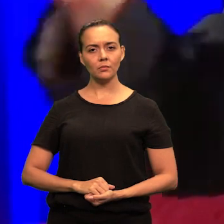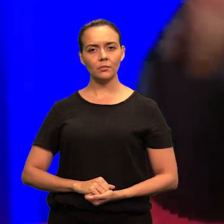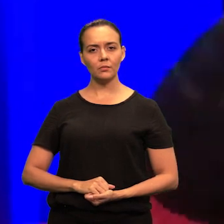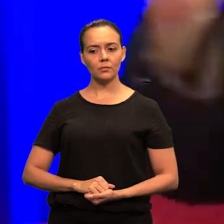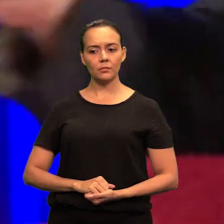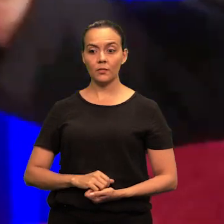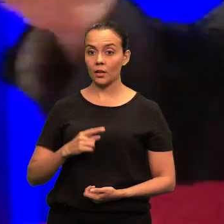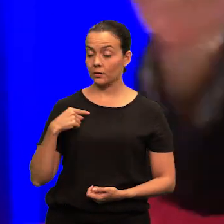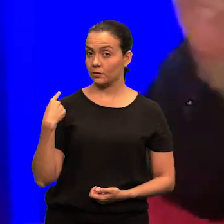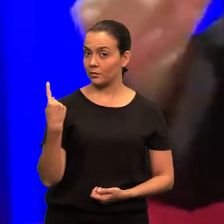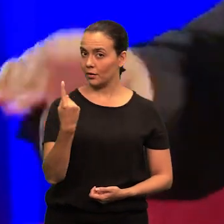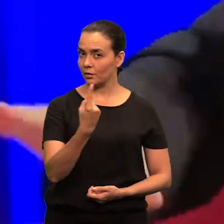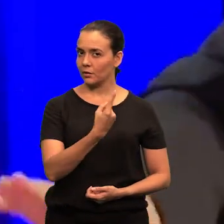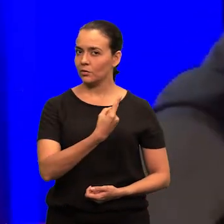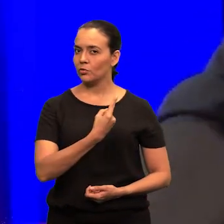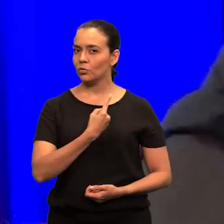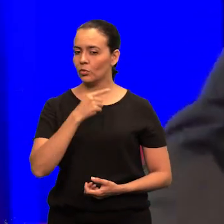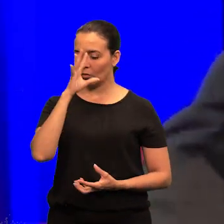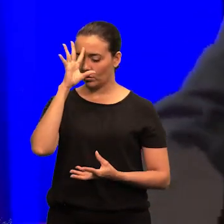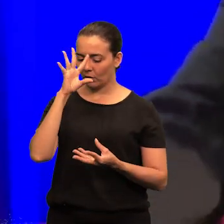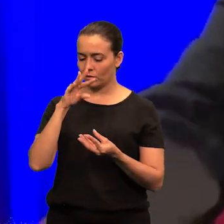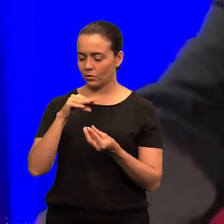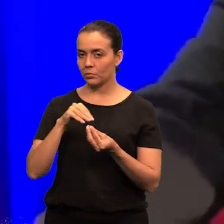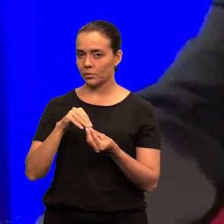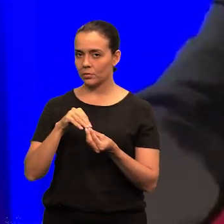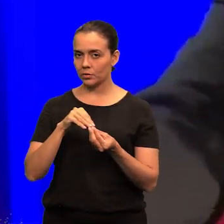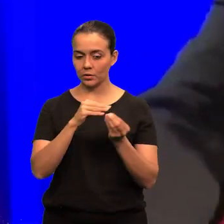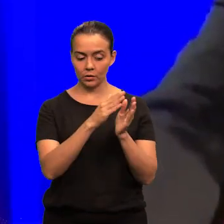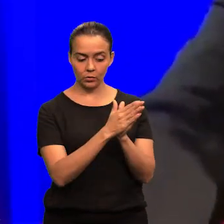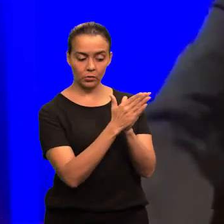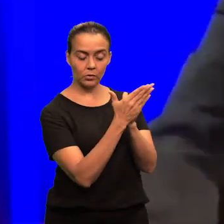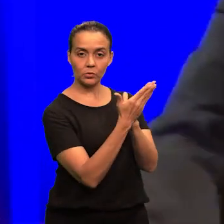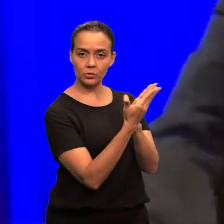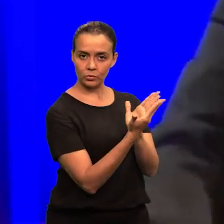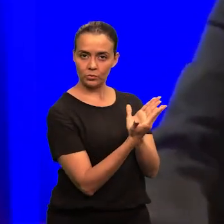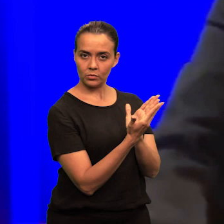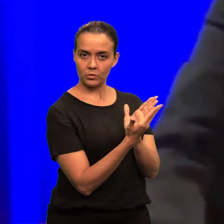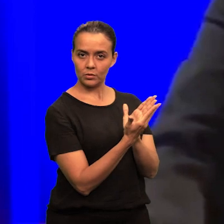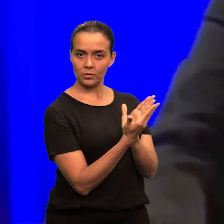Na nossa compreensão, e a partir dessa reflexão no livro, não.